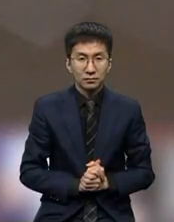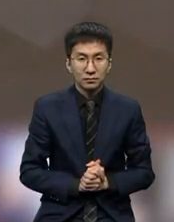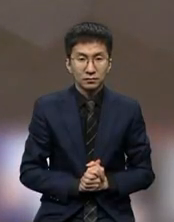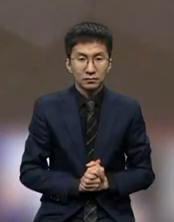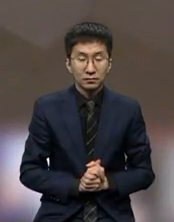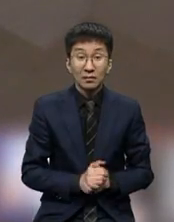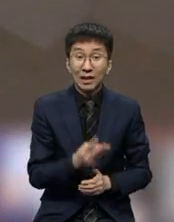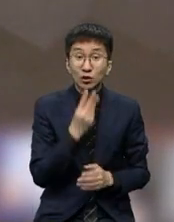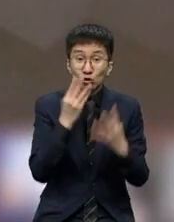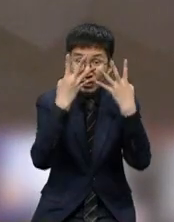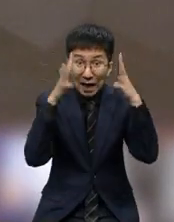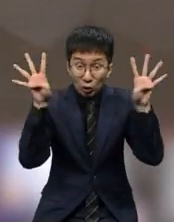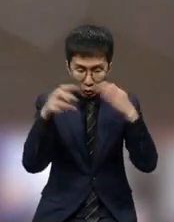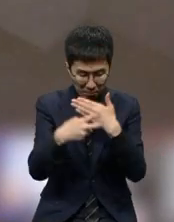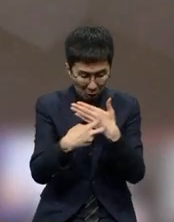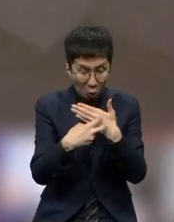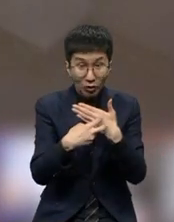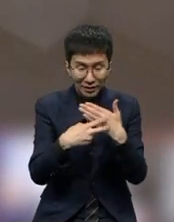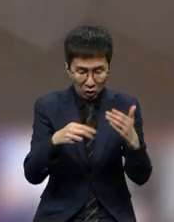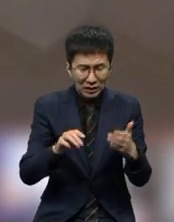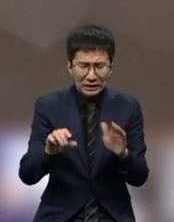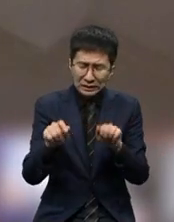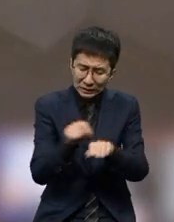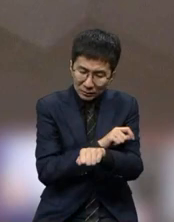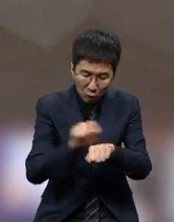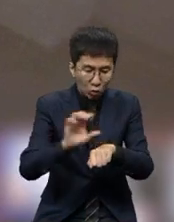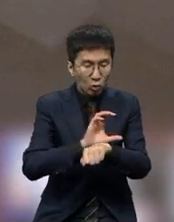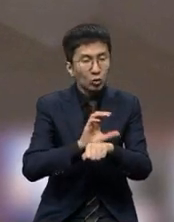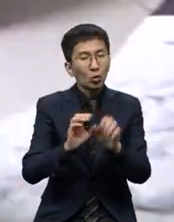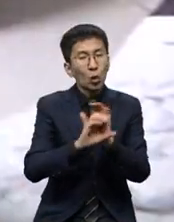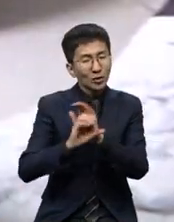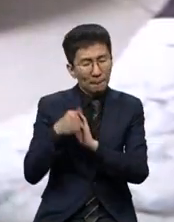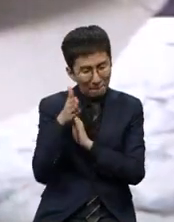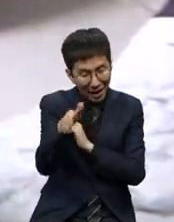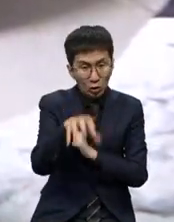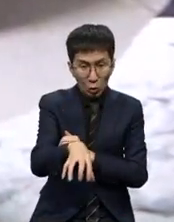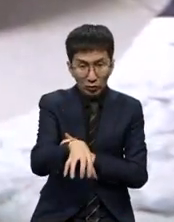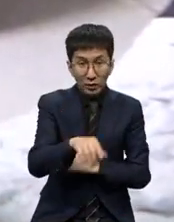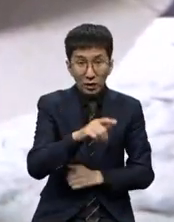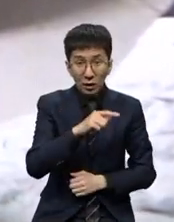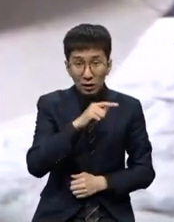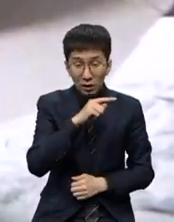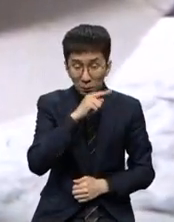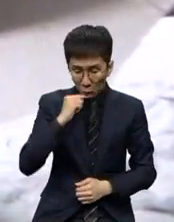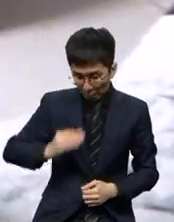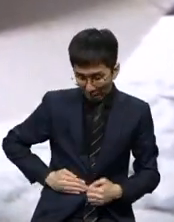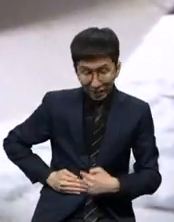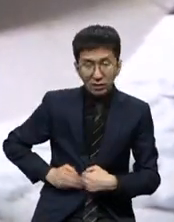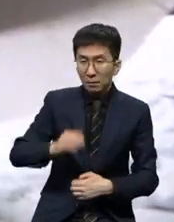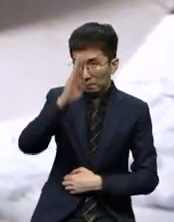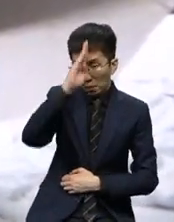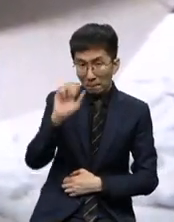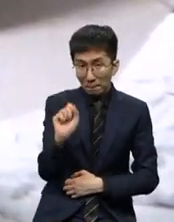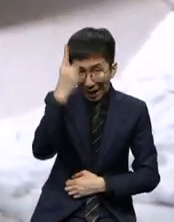(기자) 서울대병원 코로나 병동입니다. 콩팥병 때문에 투석까지 받아야 했던 고위험 코로나 환자. 완치돼 퇴원이 결정됐습니다.